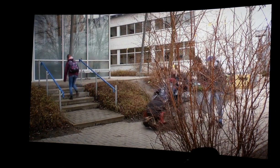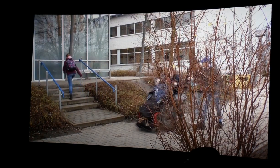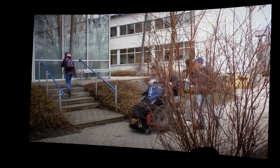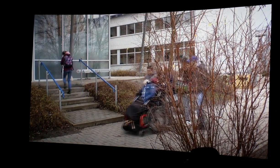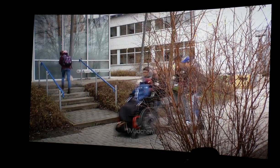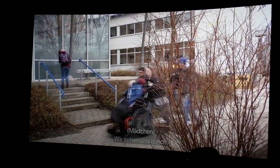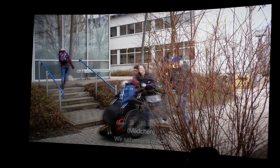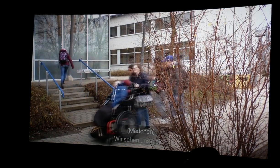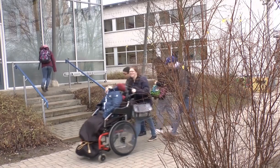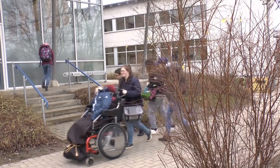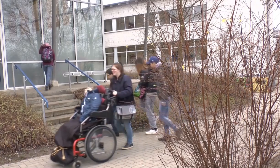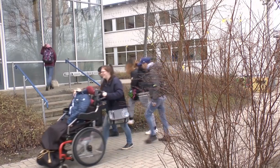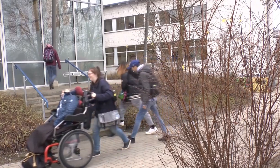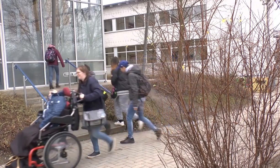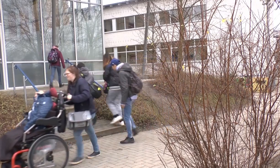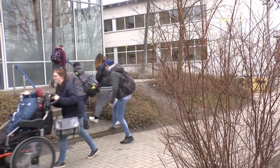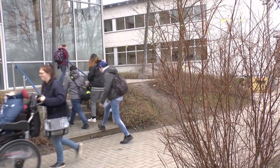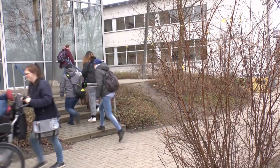Wir sehen uns gleich. Ja, bis gleich.